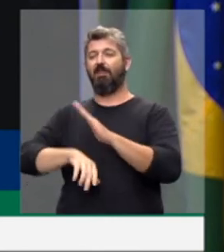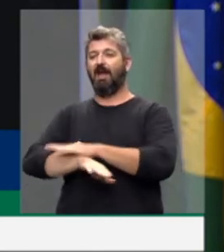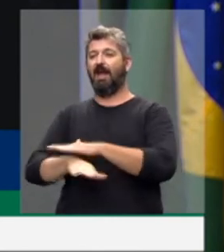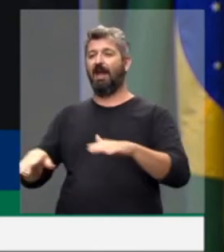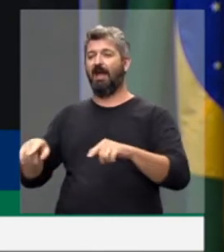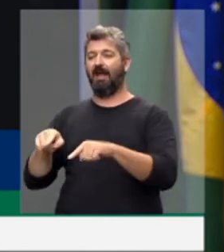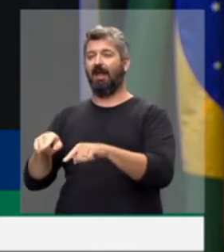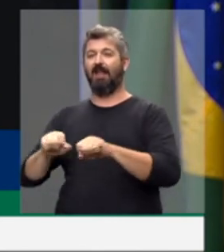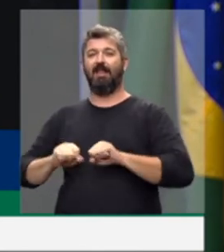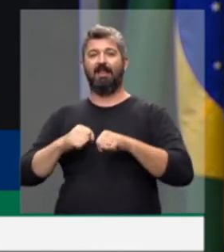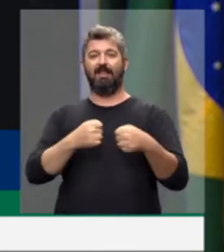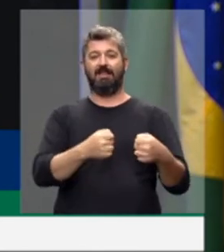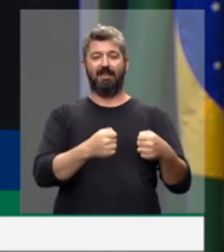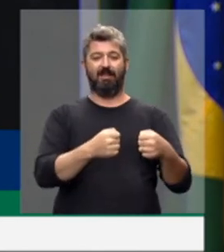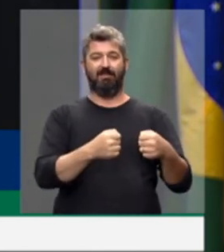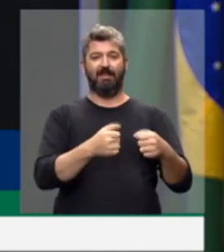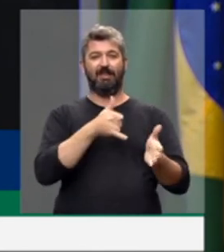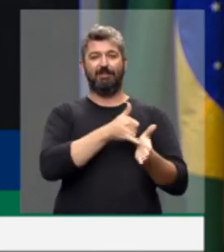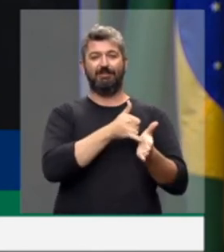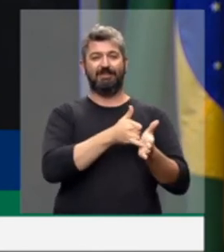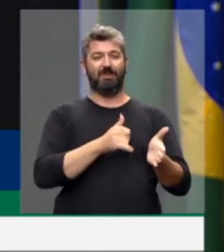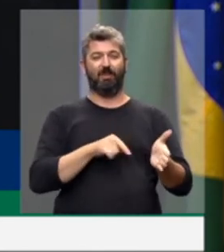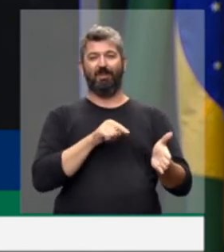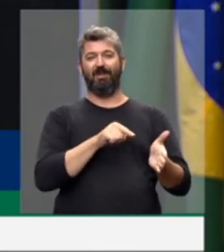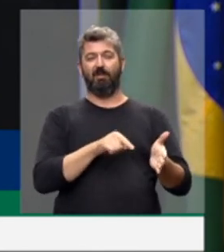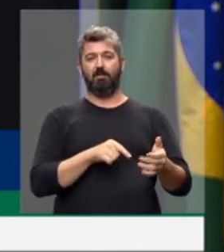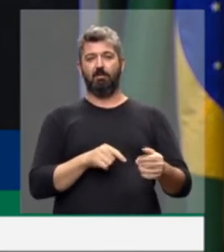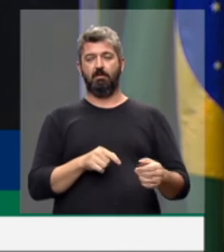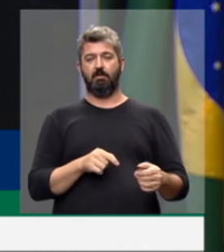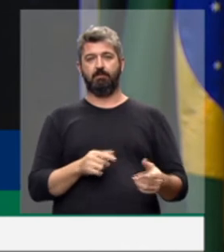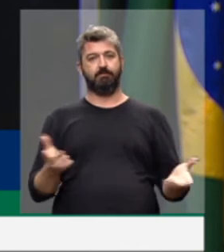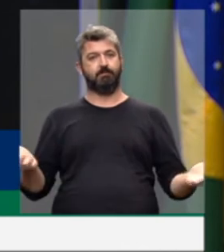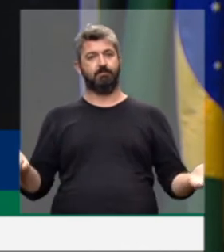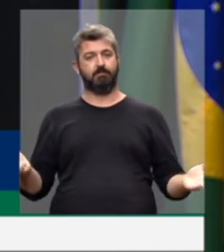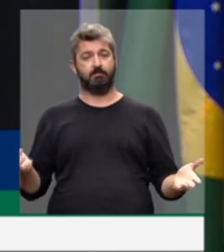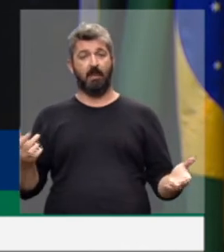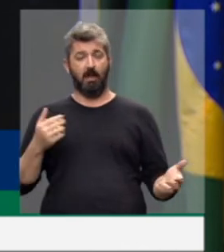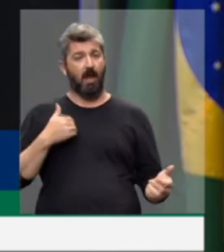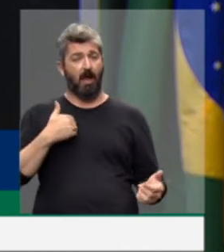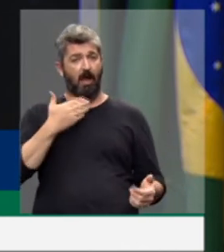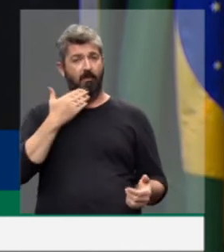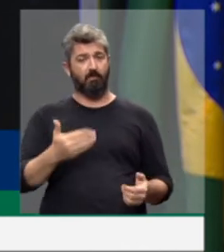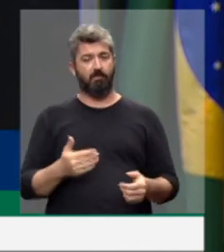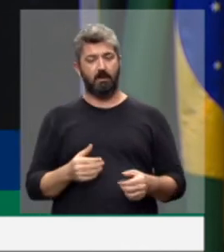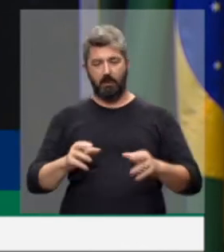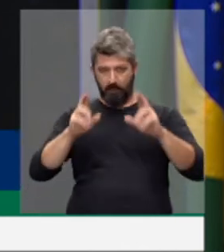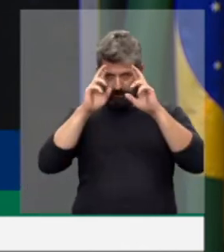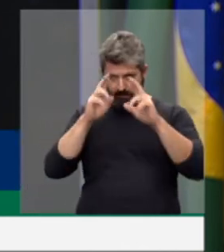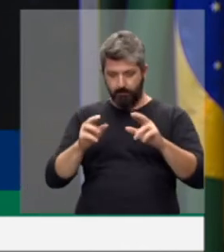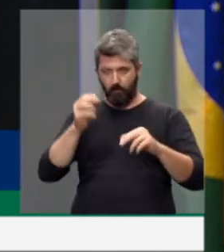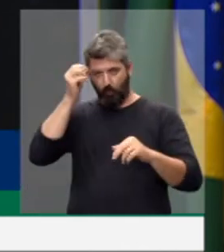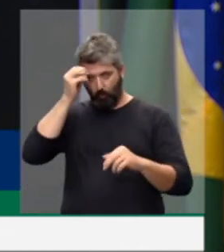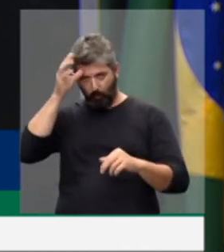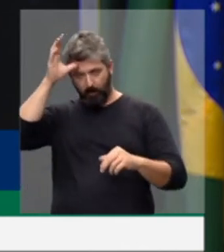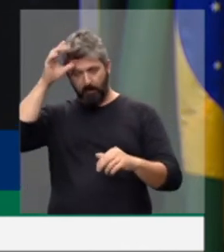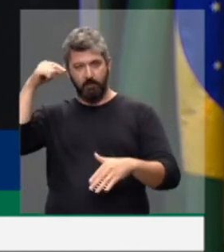COLOQUEI NA ORIENTAÇÃO INCLUSIVE AS ENERGIAS RENOVÁ VEIS, MAS NÃO DÁ PARA GENTE ACABAR COM SUBSÍDIO DE ENERGIA RENOVÁVEL DEFENDENDO O SUBSÍDIO, EU SOU FAVORÁVEL